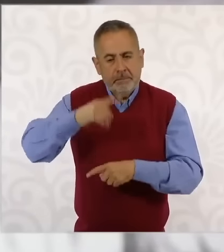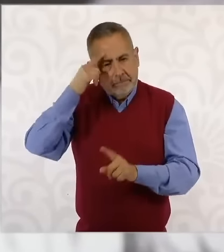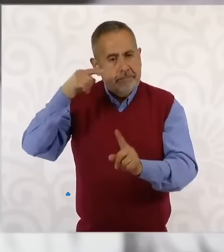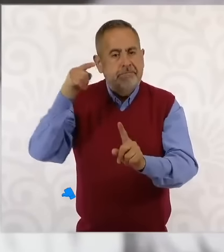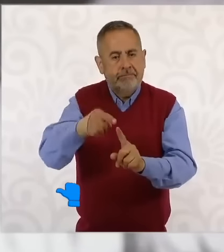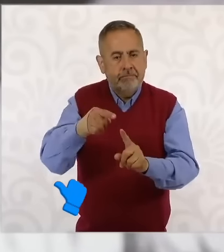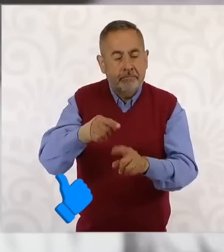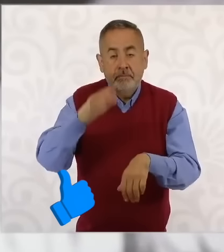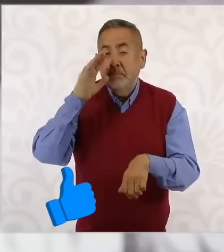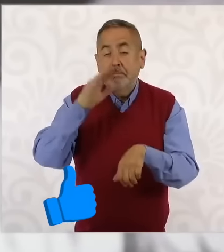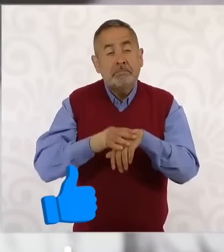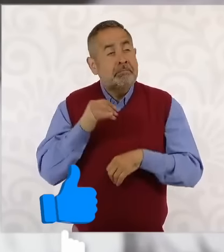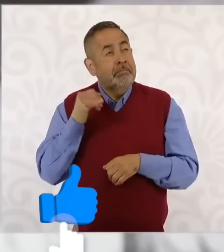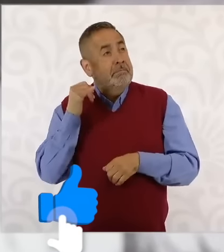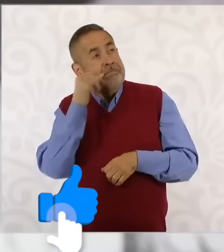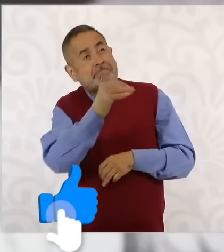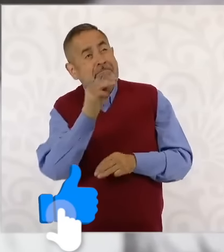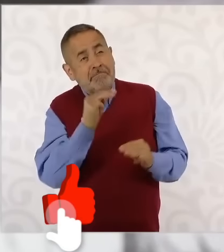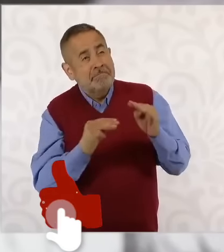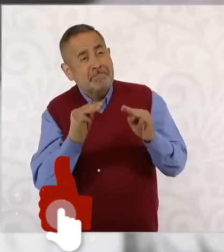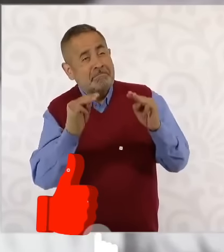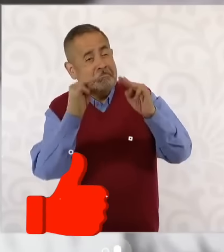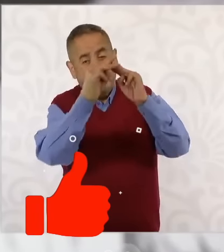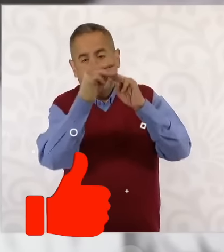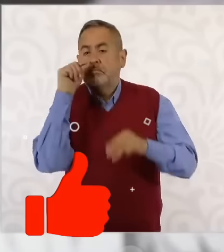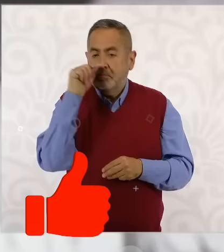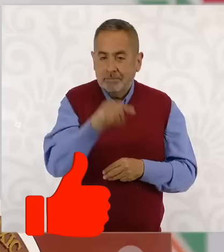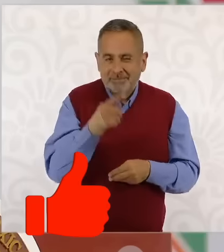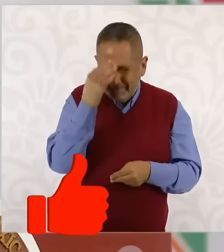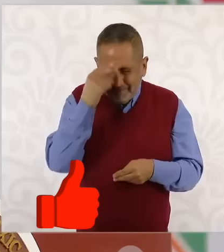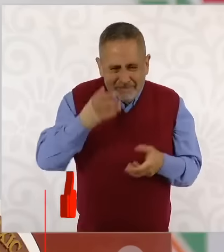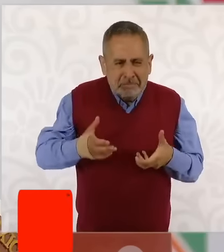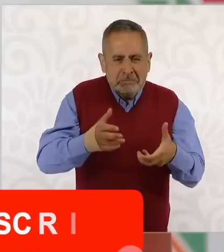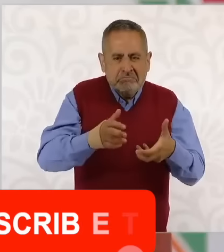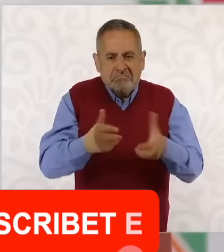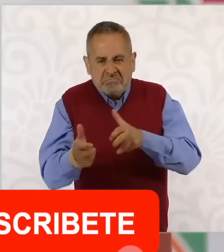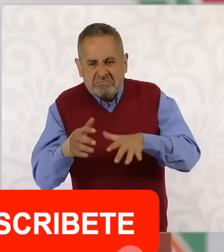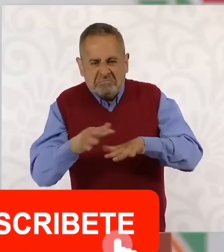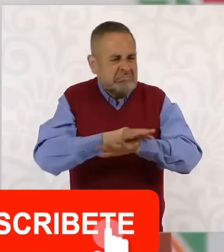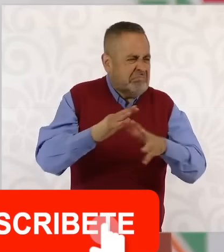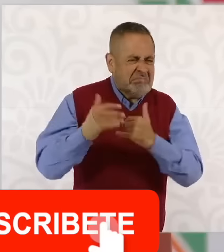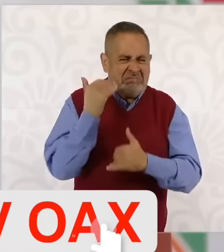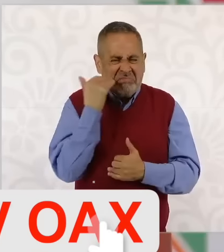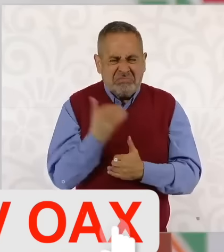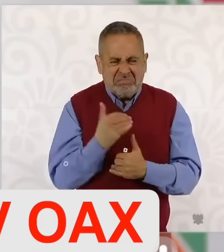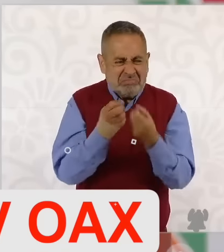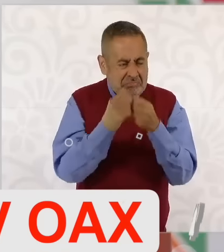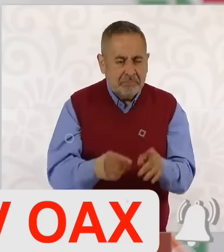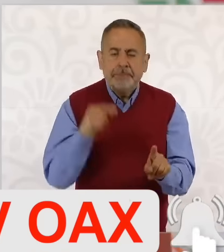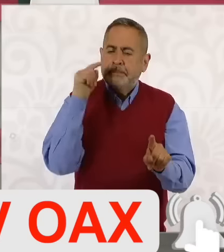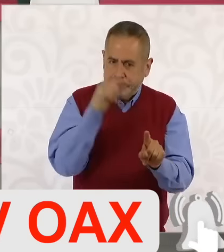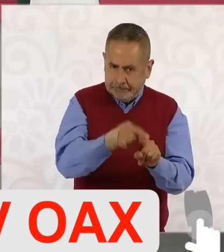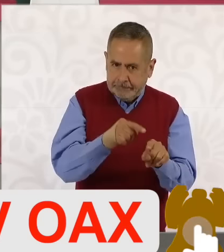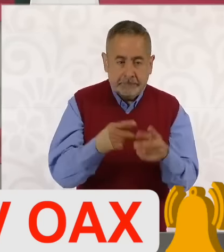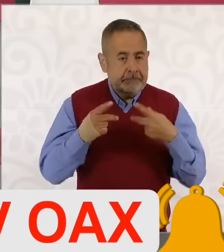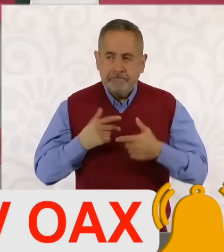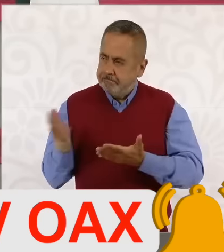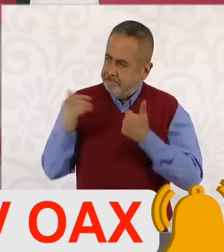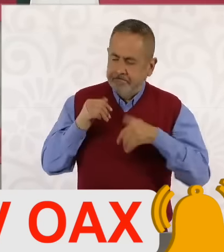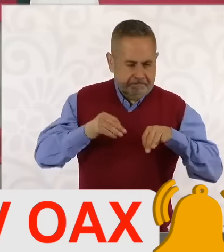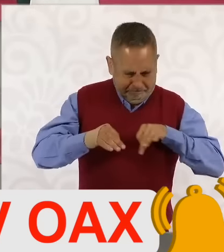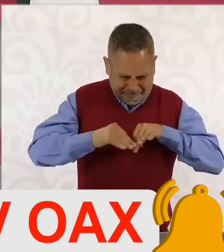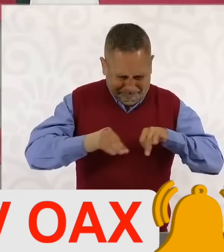las zonas serranas, que es donde los caminos se han visto mayormente afectados. Adelante.